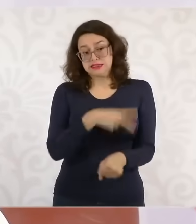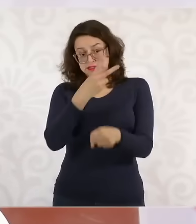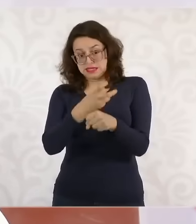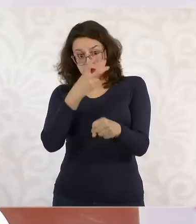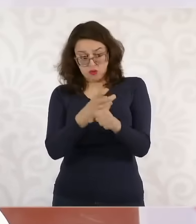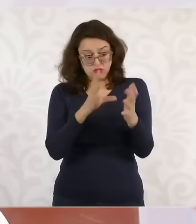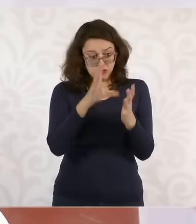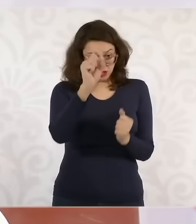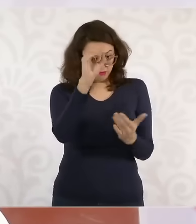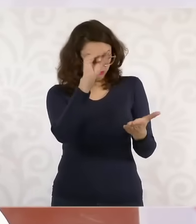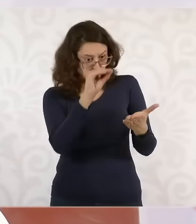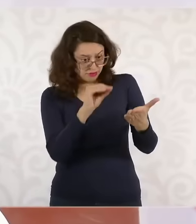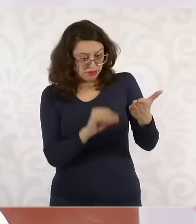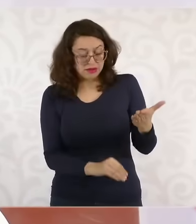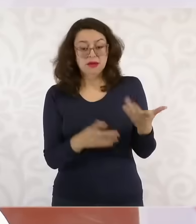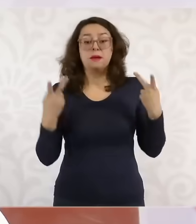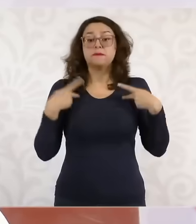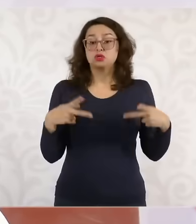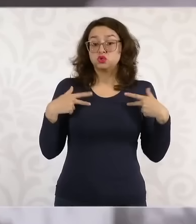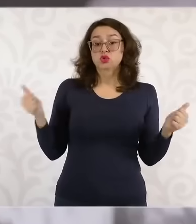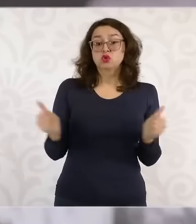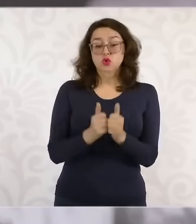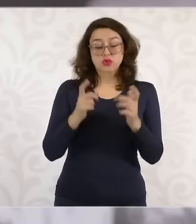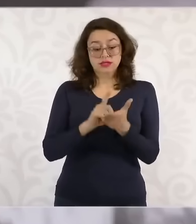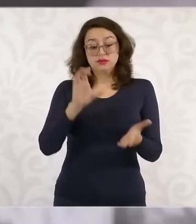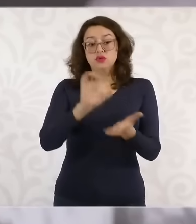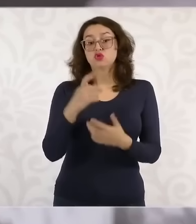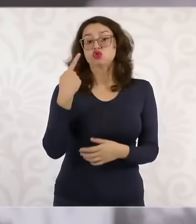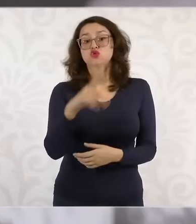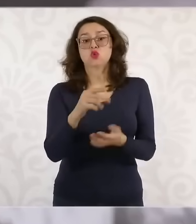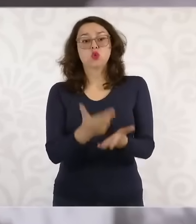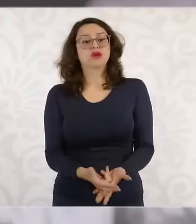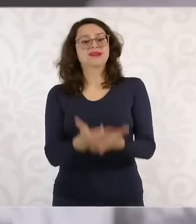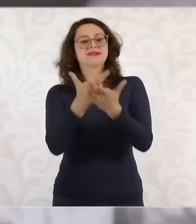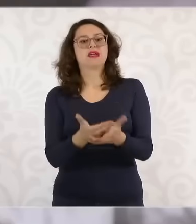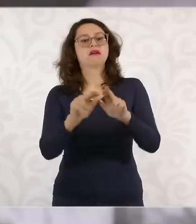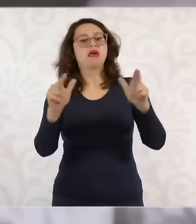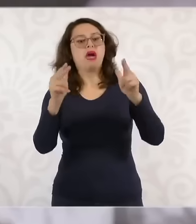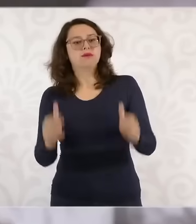rehabilitación. La rehabilitación se concibe como un derecho llave para las personas con